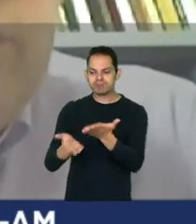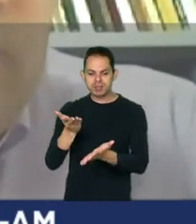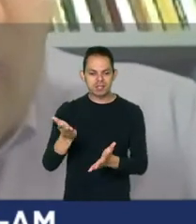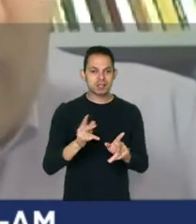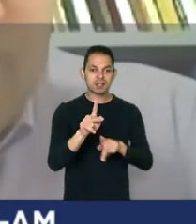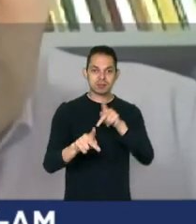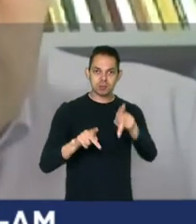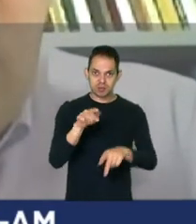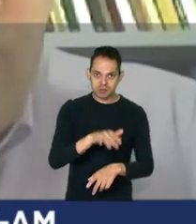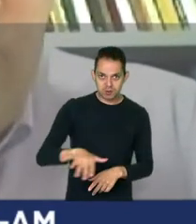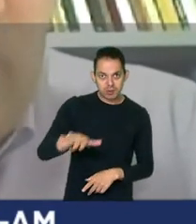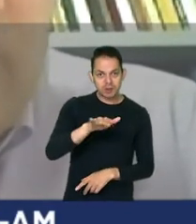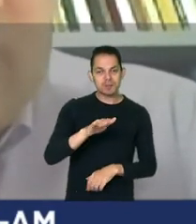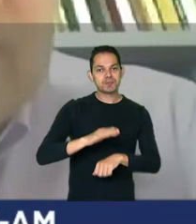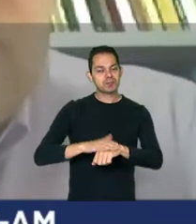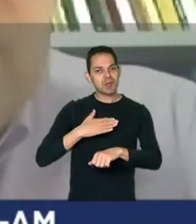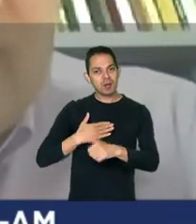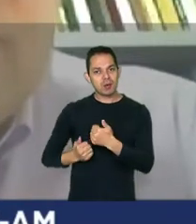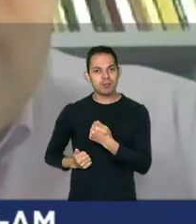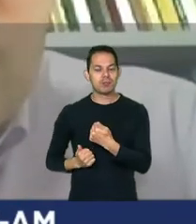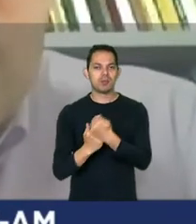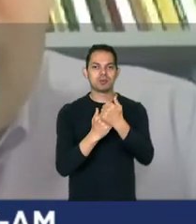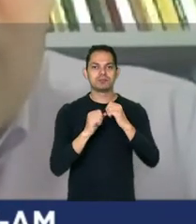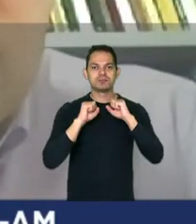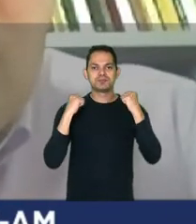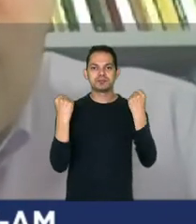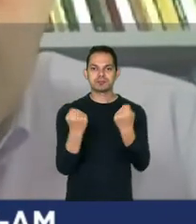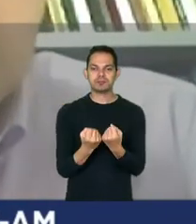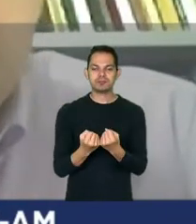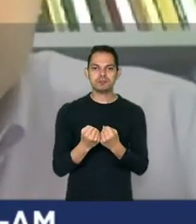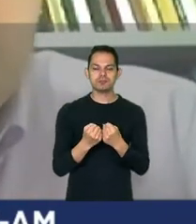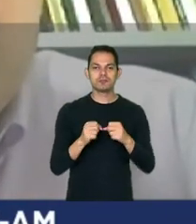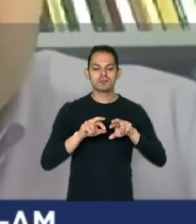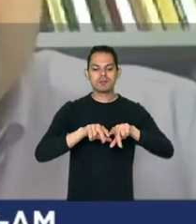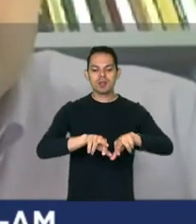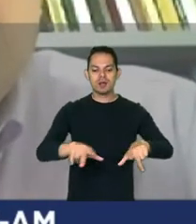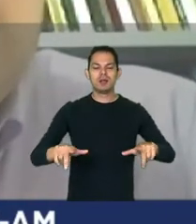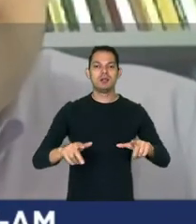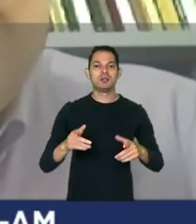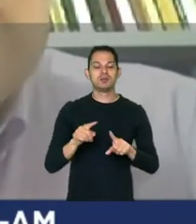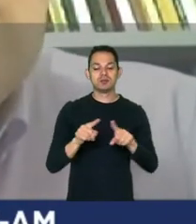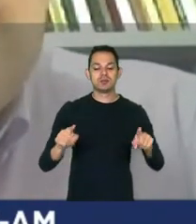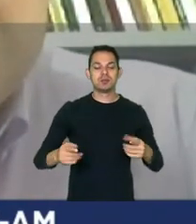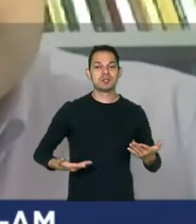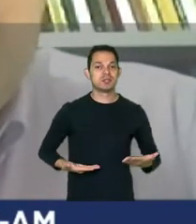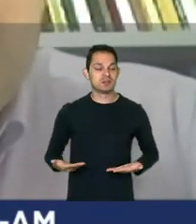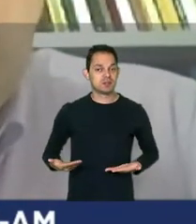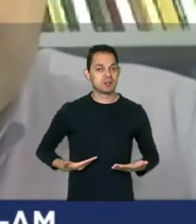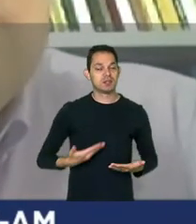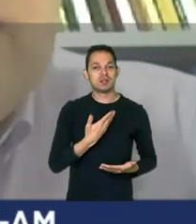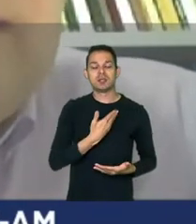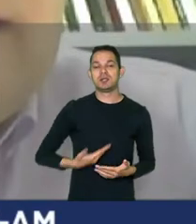ATENDER... ENTÃO MEU APOIO A TODO FÓRUM DAS ENTIDADES NACIONAIS DOS SERVIDORES PÚBLICOS FEDERAIS E PARA